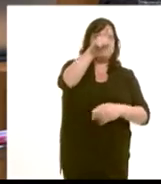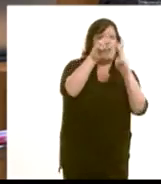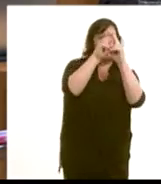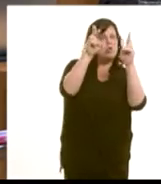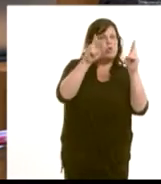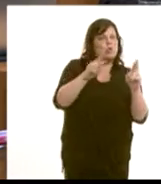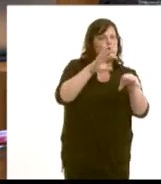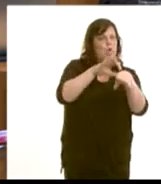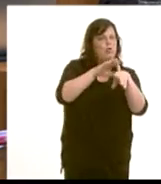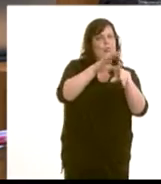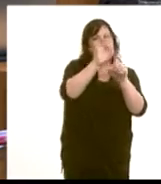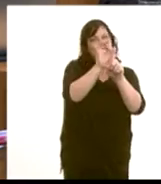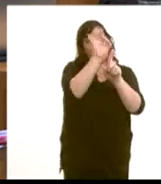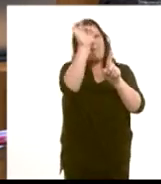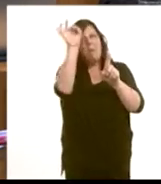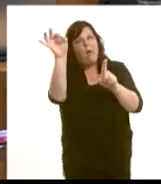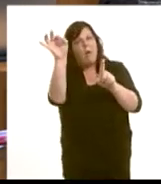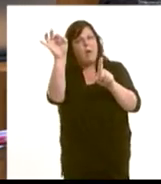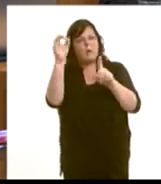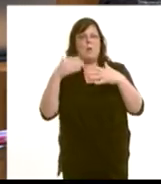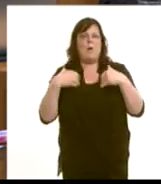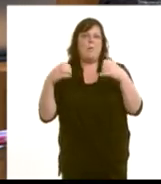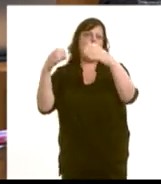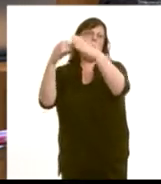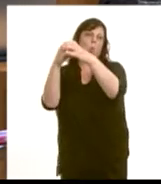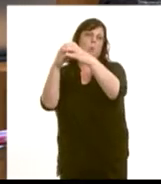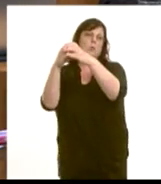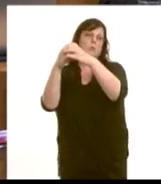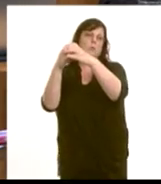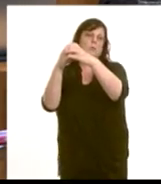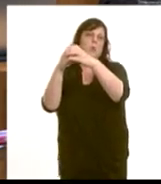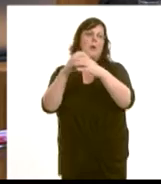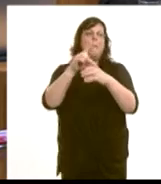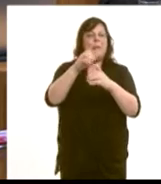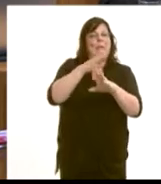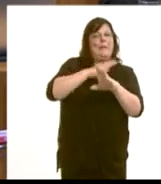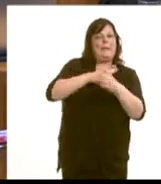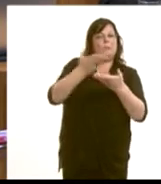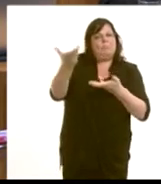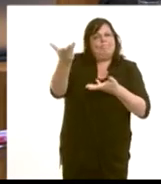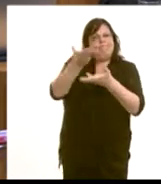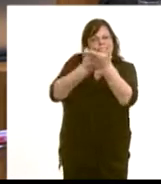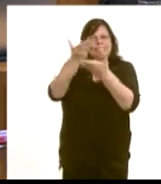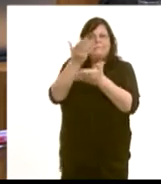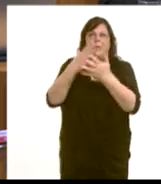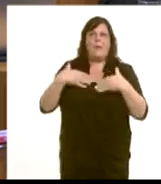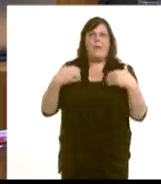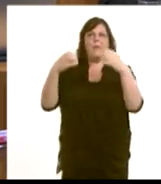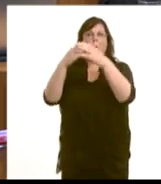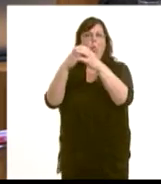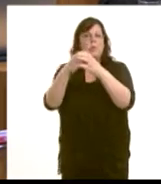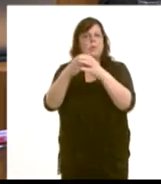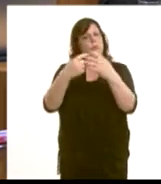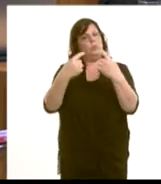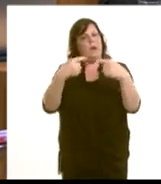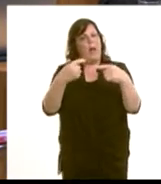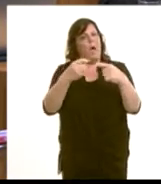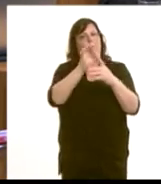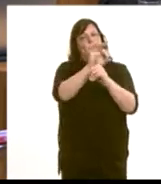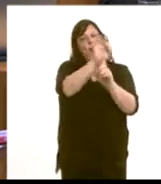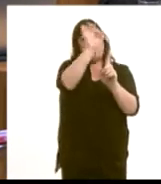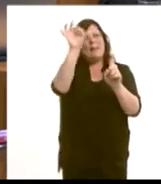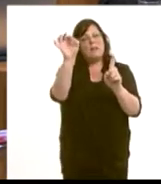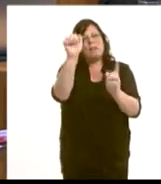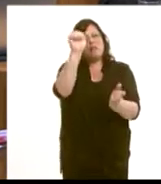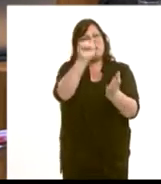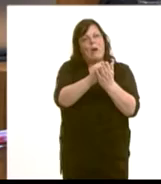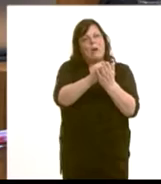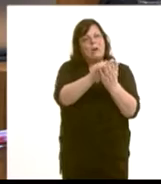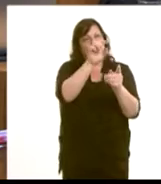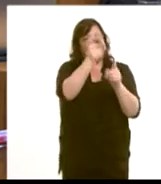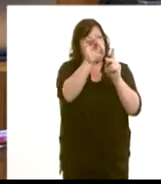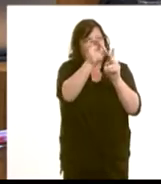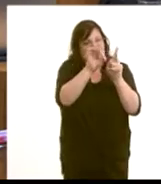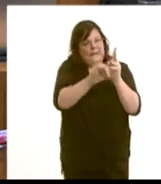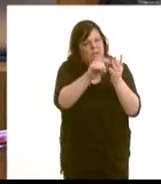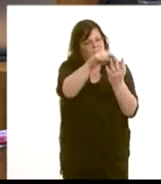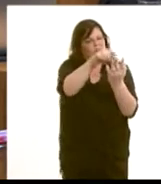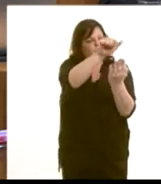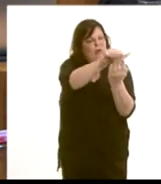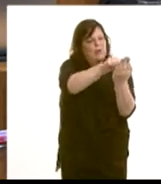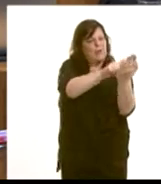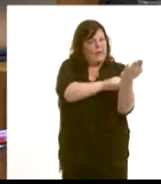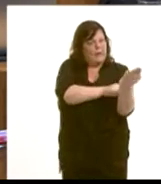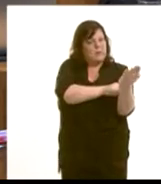Rwyín deall taw siop oedd y feddygfa ar un adeg a bod 5,000 o bobl yn cael eu gwasanaethu